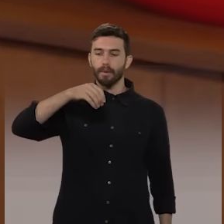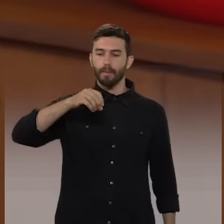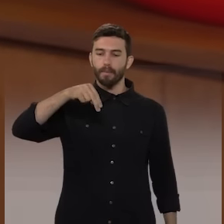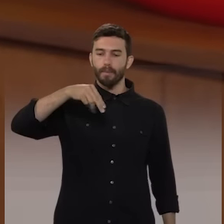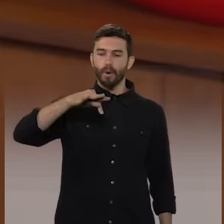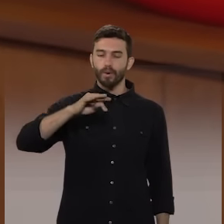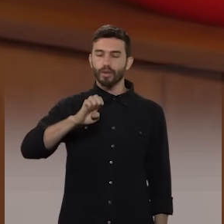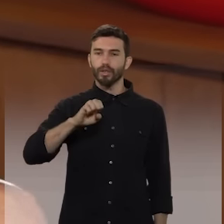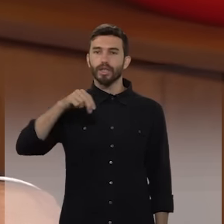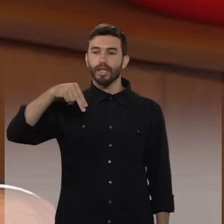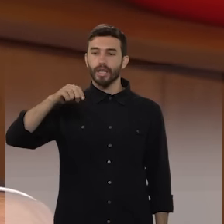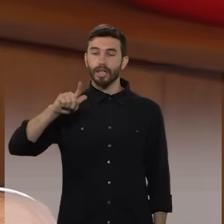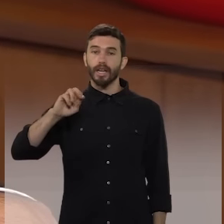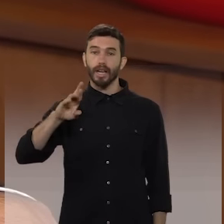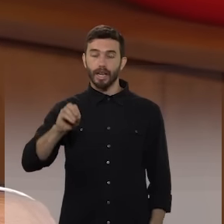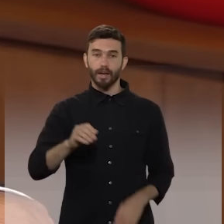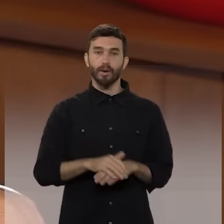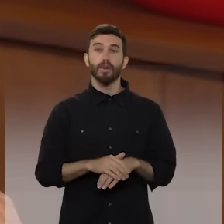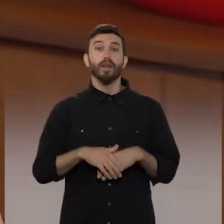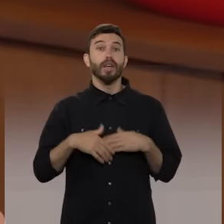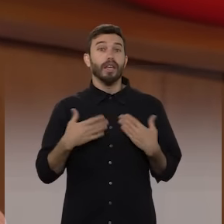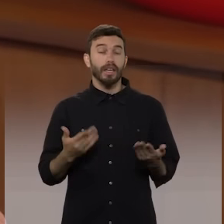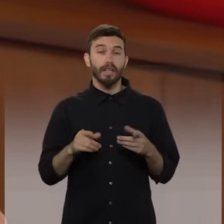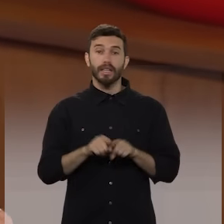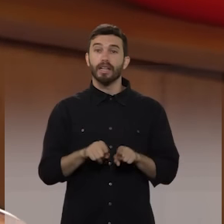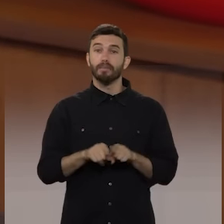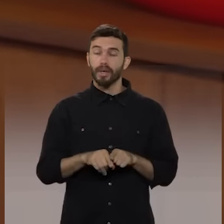no Sul. E nós ficamos com uma presença no Norte e outra bem ao Sul do Brasil, onde nós